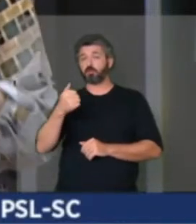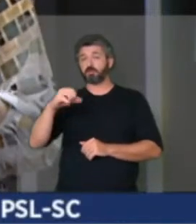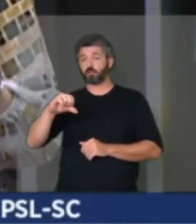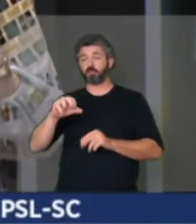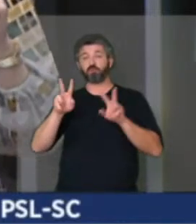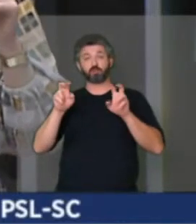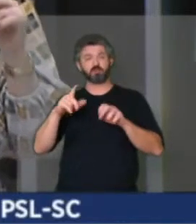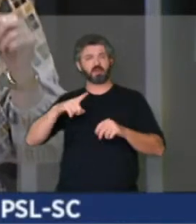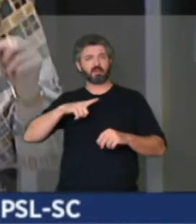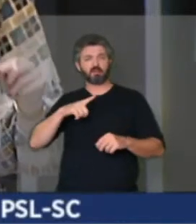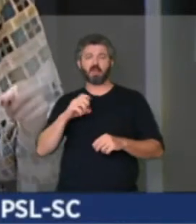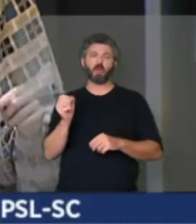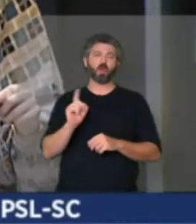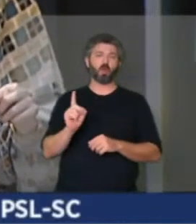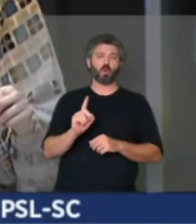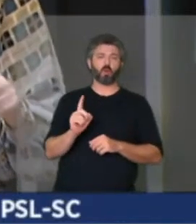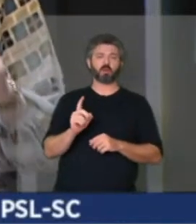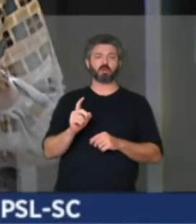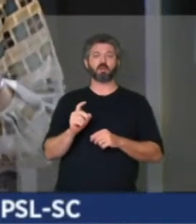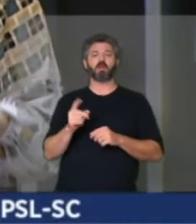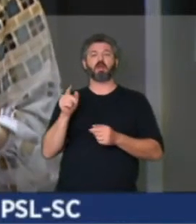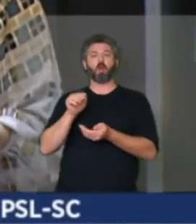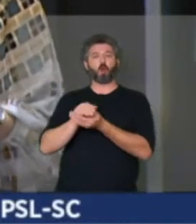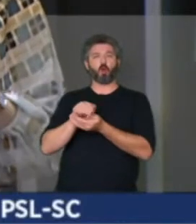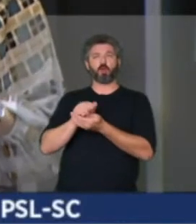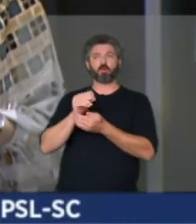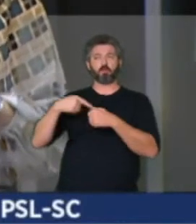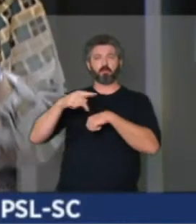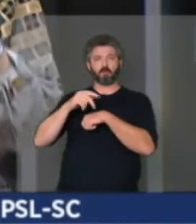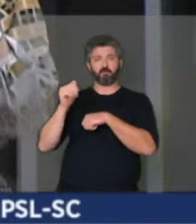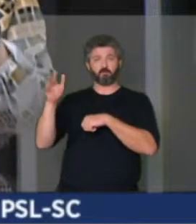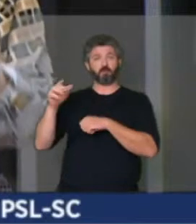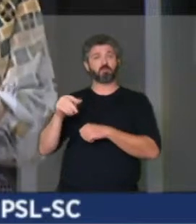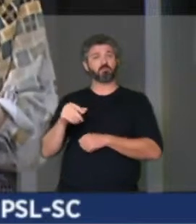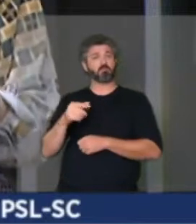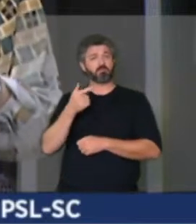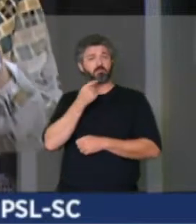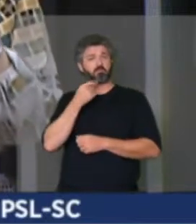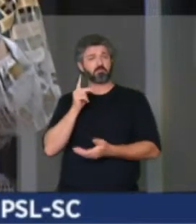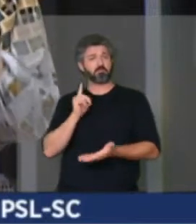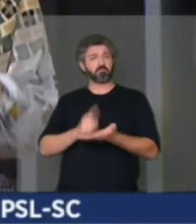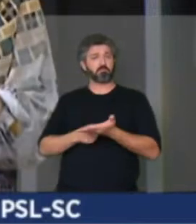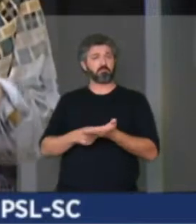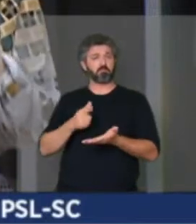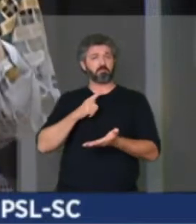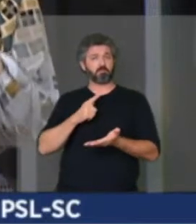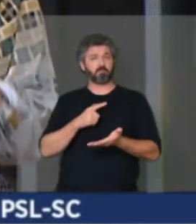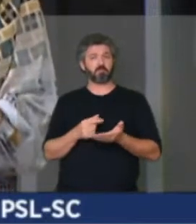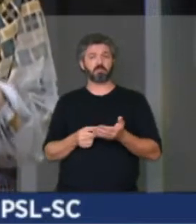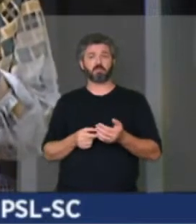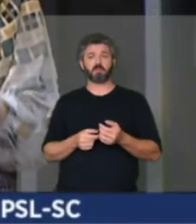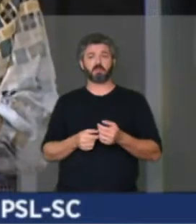EXTERIOR E LÁ ELE SE COMPROMETEU A MITIGAR E PREVENIR CONFLITOS DE INTERESSES TANTO QUE... ASSIM